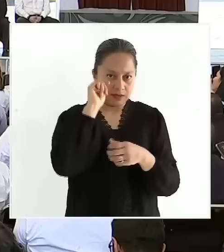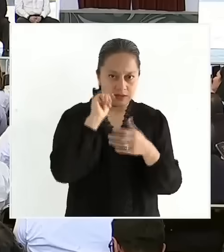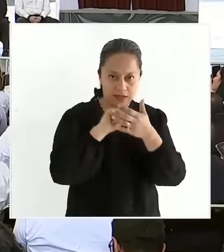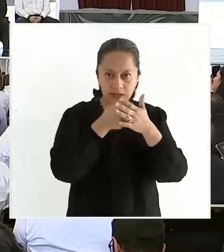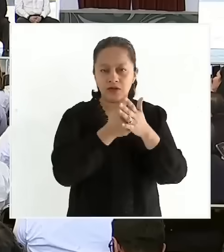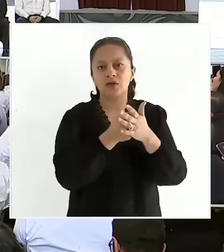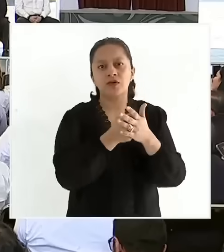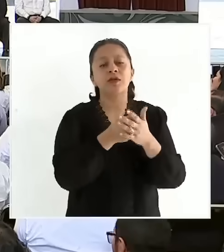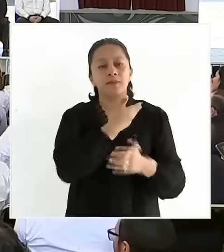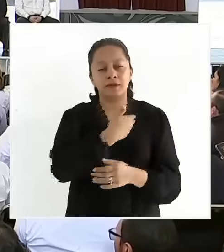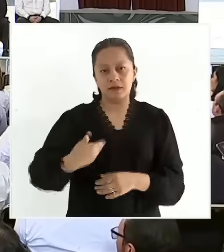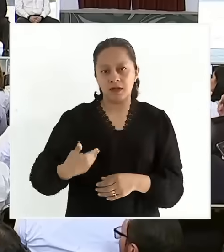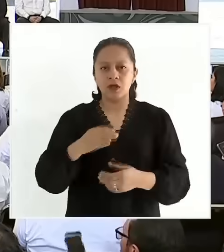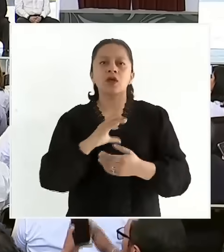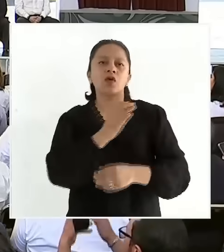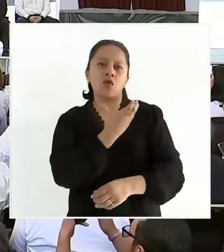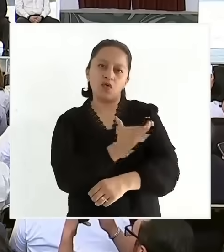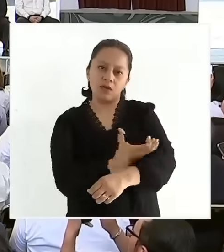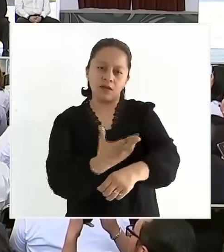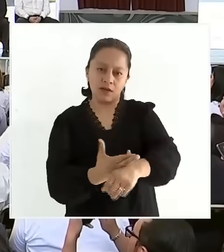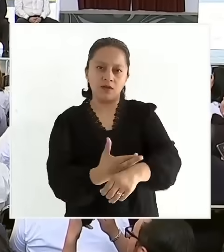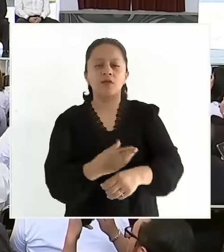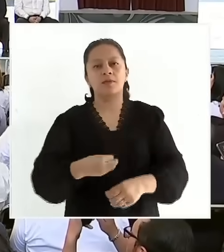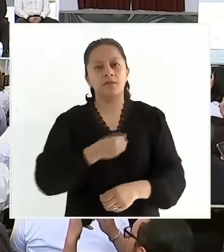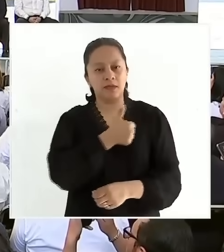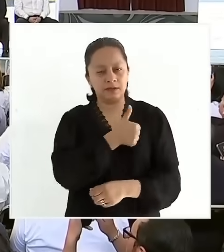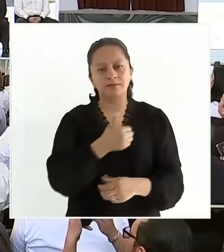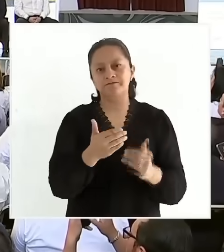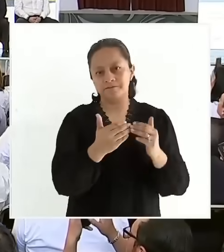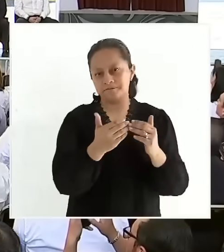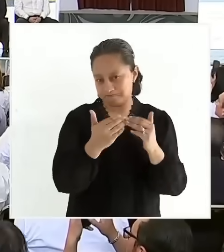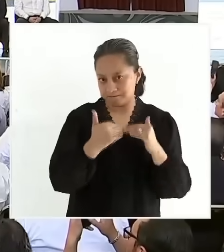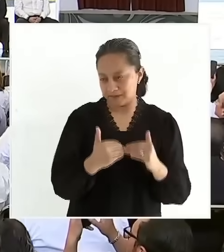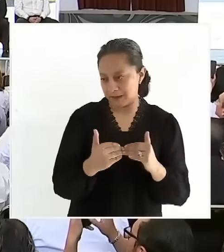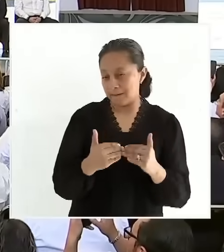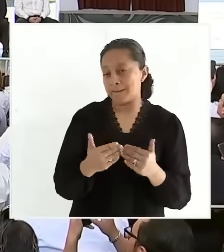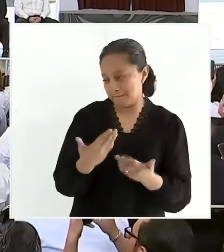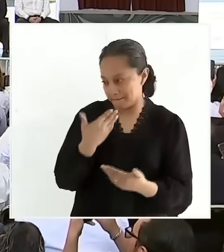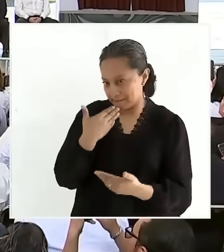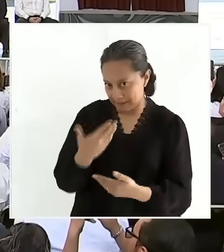coordinador general de programas de bienestar. Don Carlos Ortega, bienvenido. Muchas gracias.